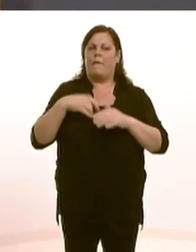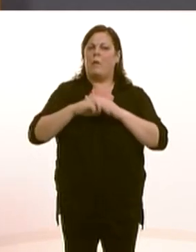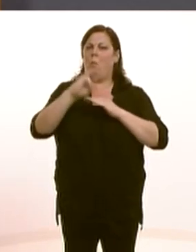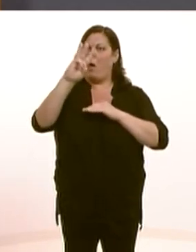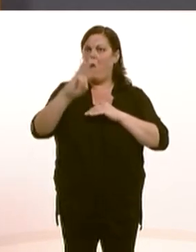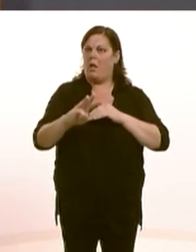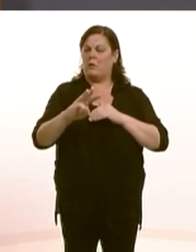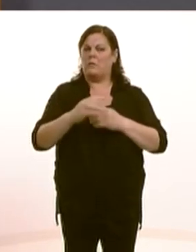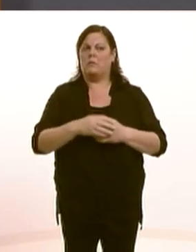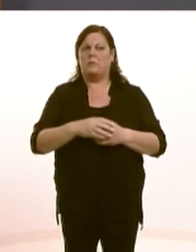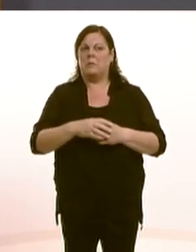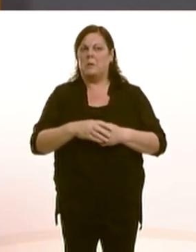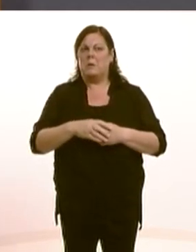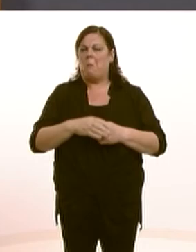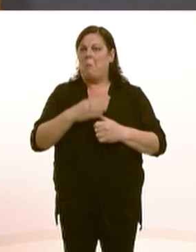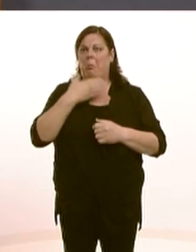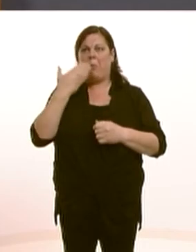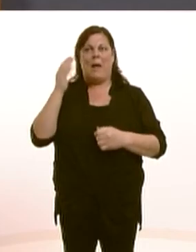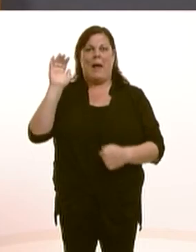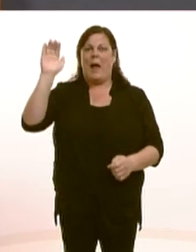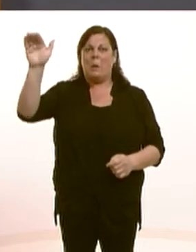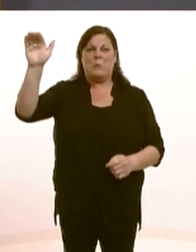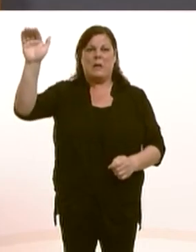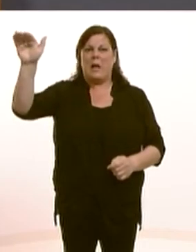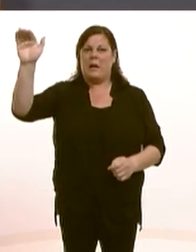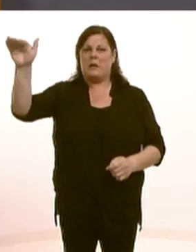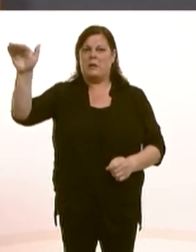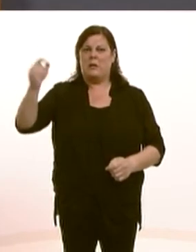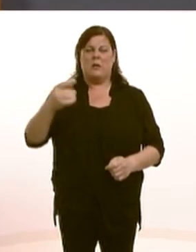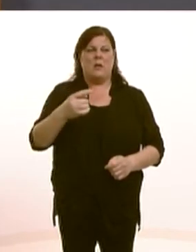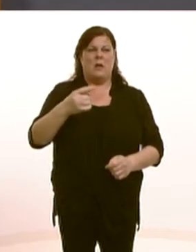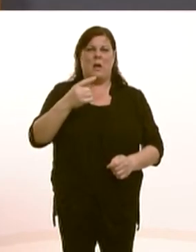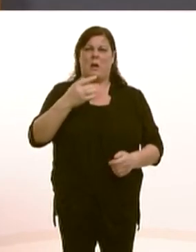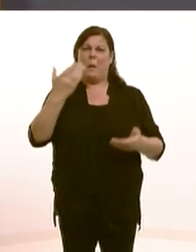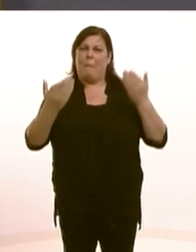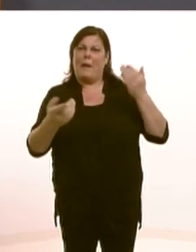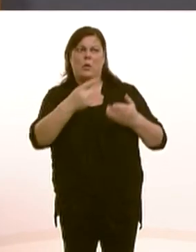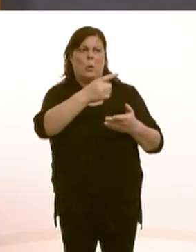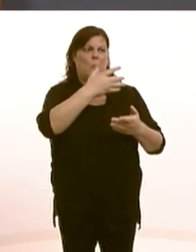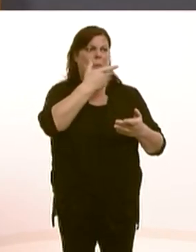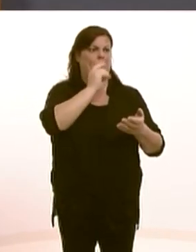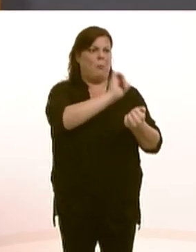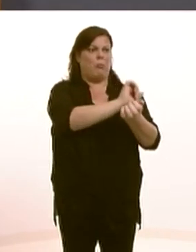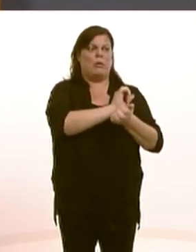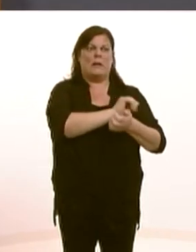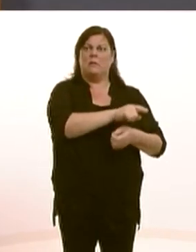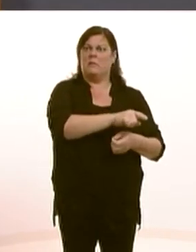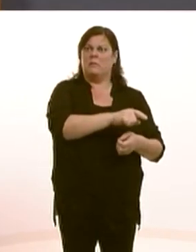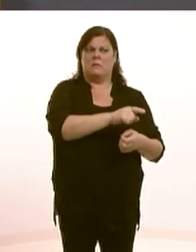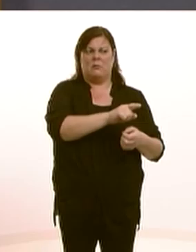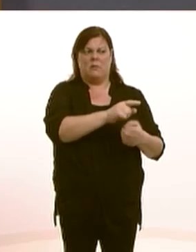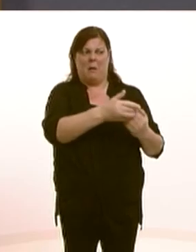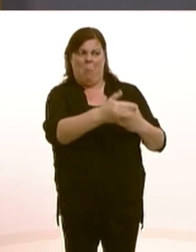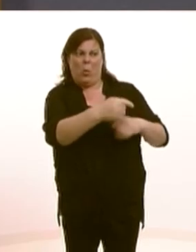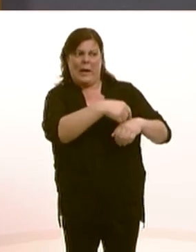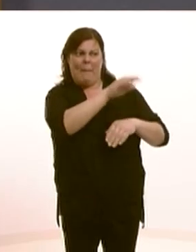A ydych yn cytuno y byddaiín werth chweil cyflwyno mecanwaith i fonitro pwysau plant